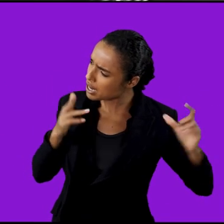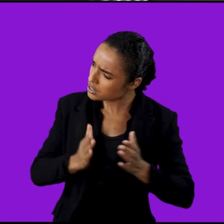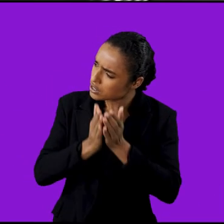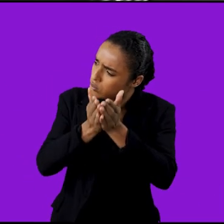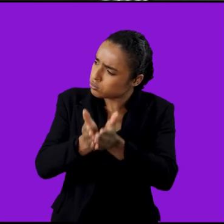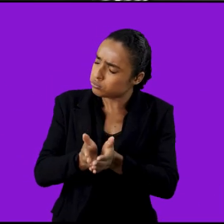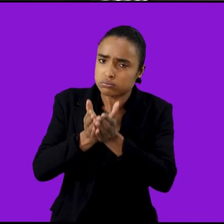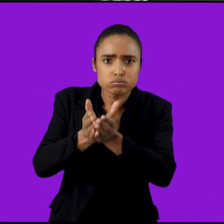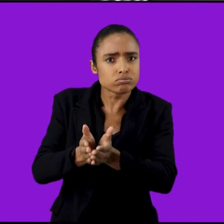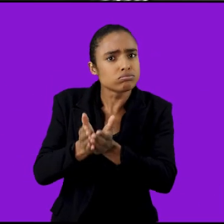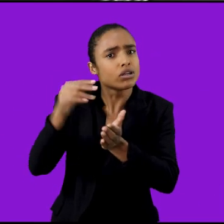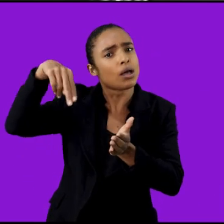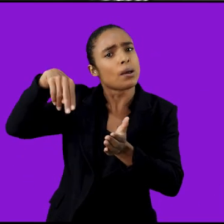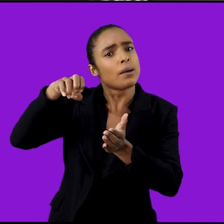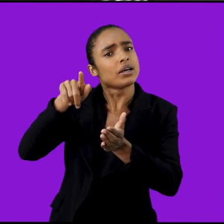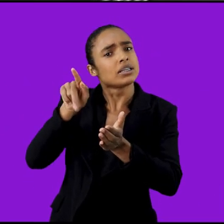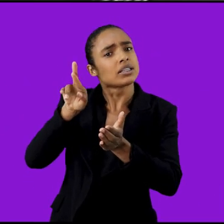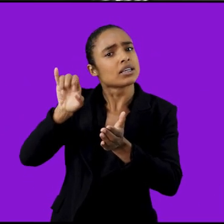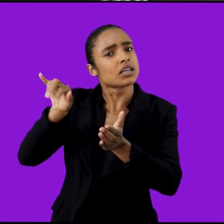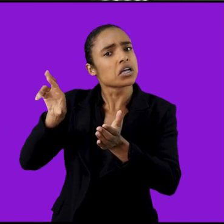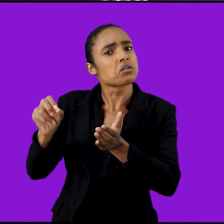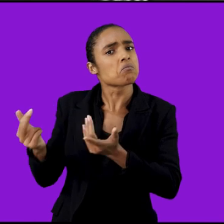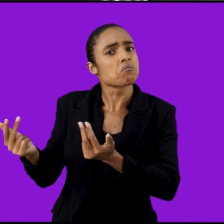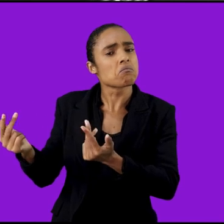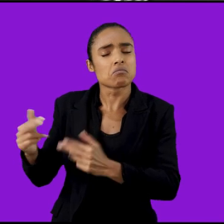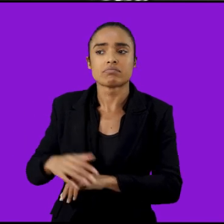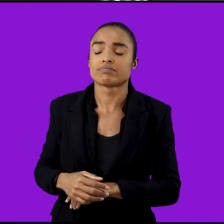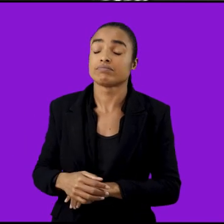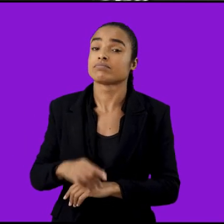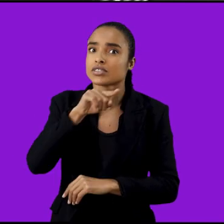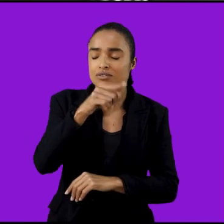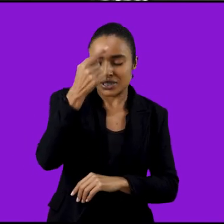É, isso mesmo. E você tinha essa percepção. Aí tal. Essa